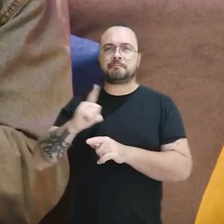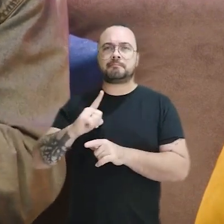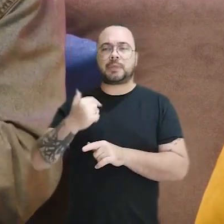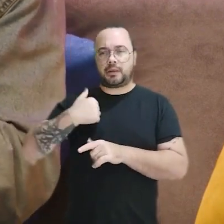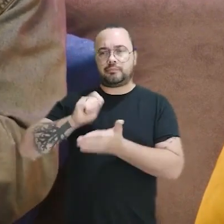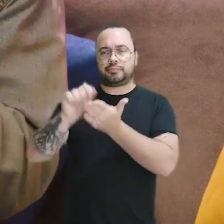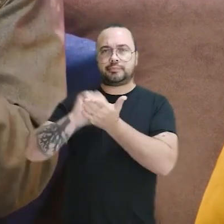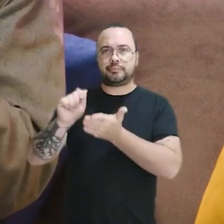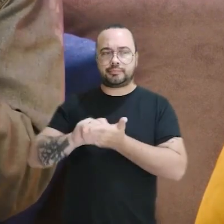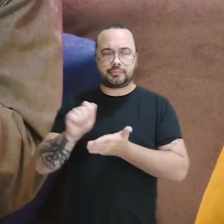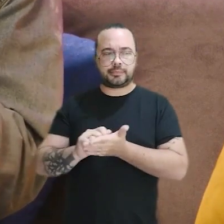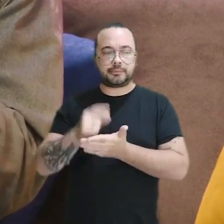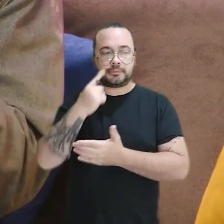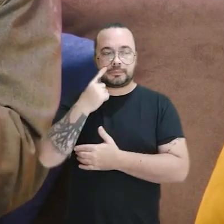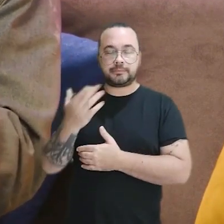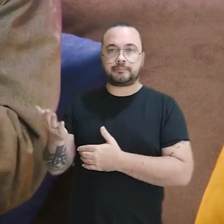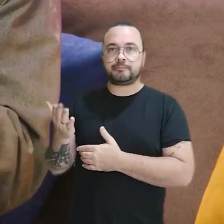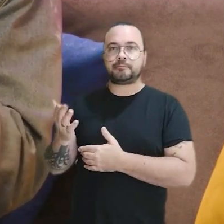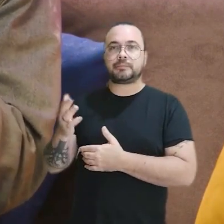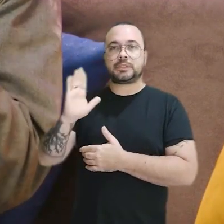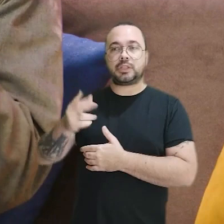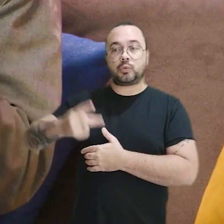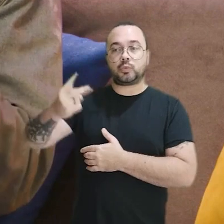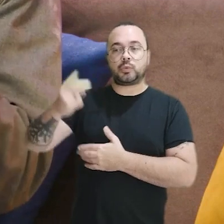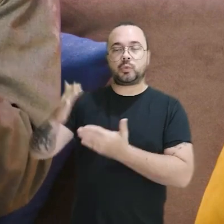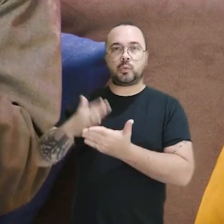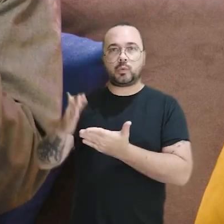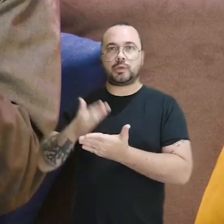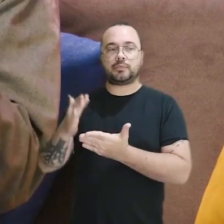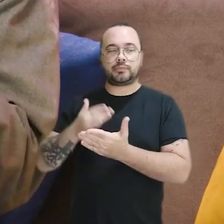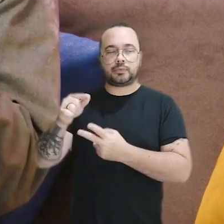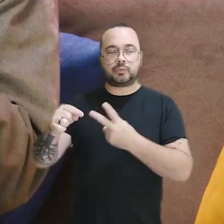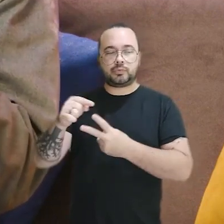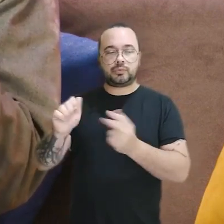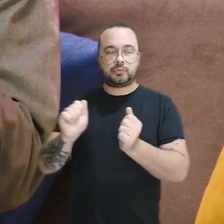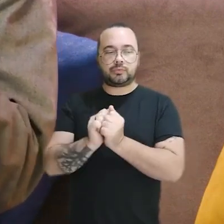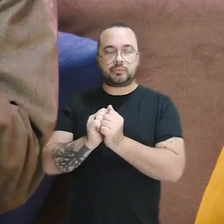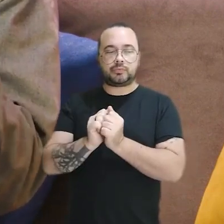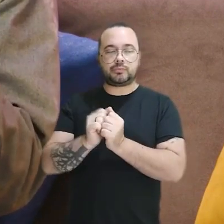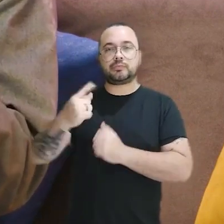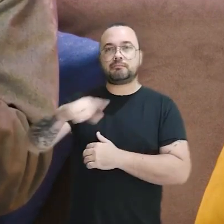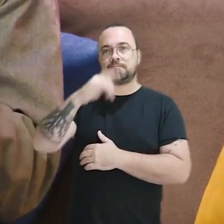por mim, e esse aqui é o volume dois, a gente lançou os dois colados um no outro pras pessoas poderem falar